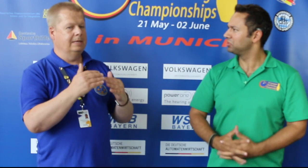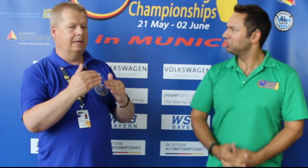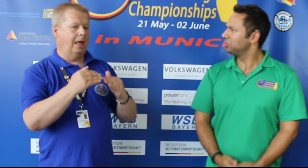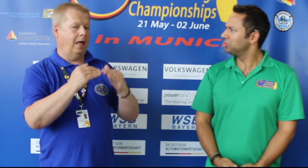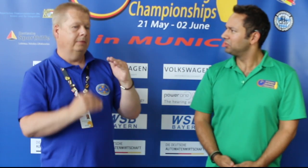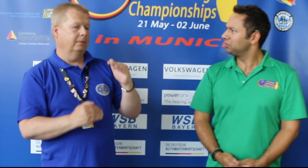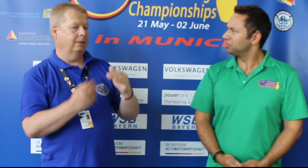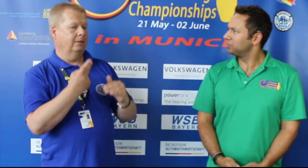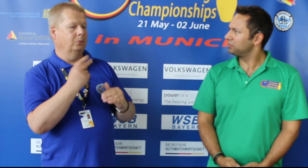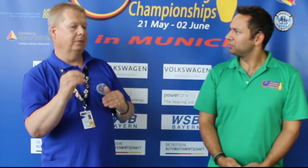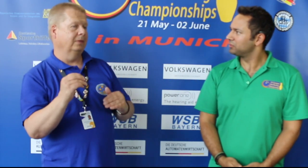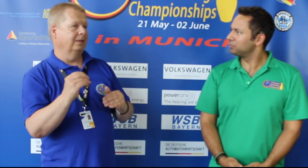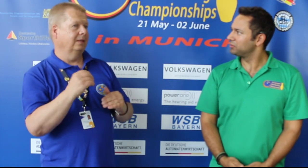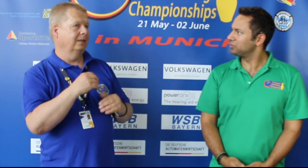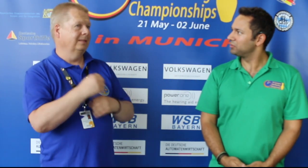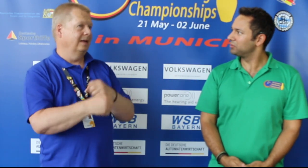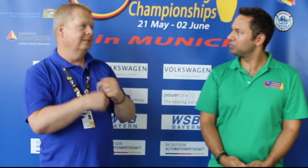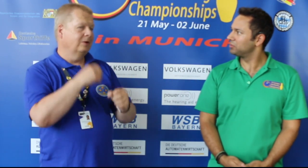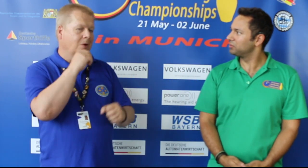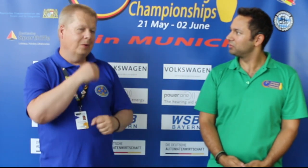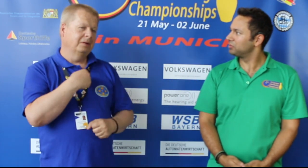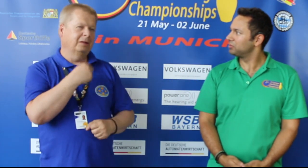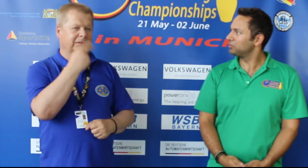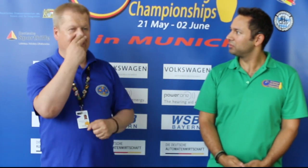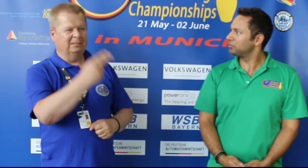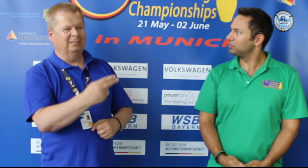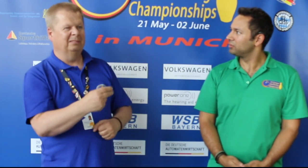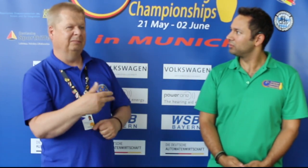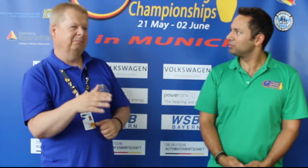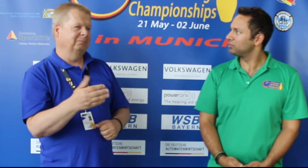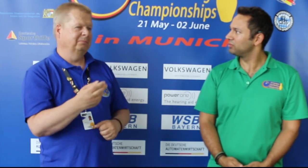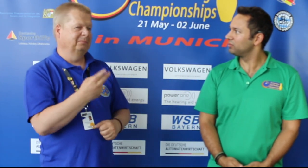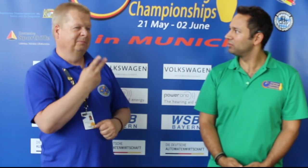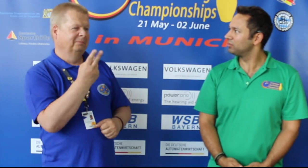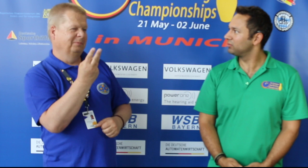Unter 20 Jahre alt sind etwa 2-3 Sportler/innen.